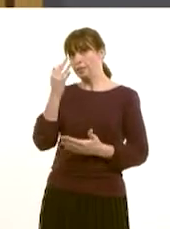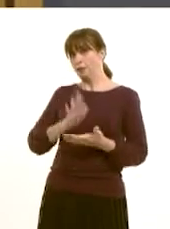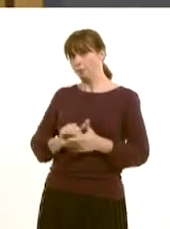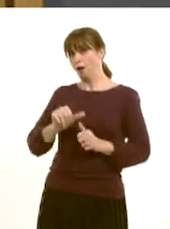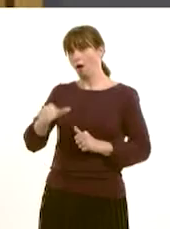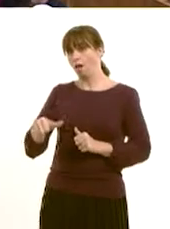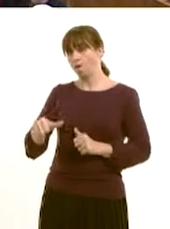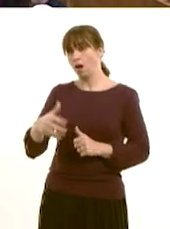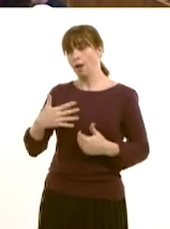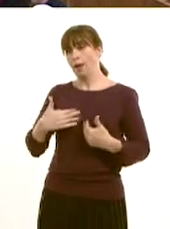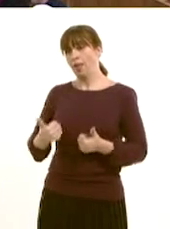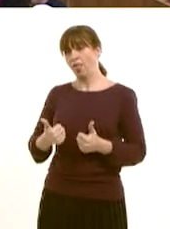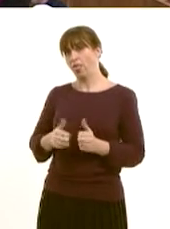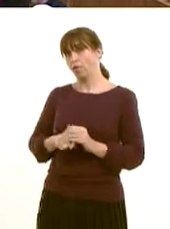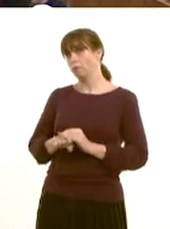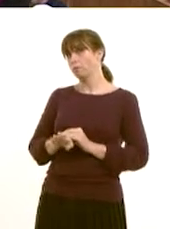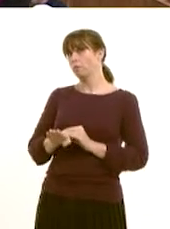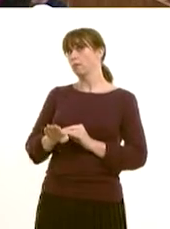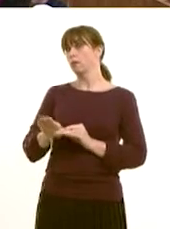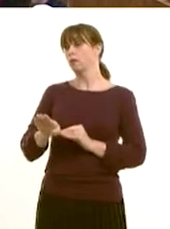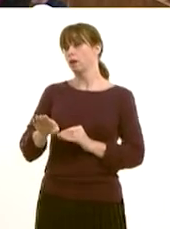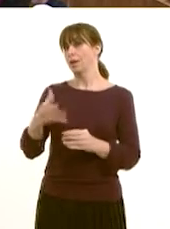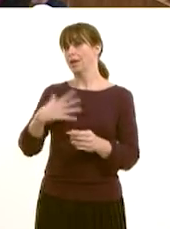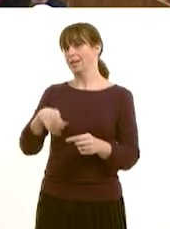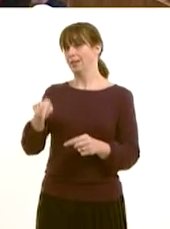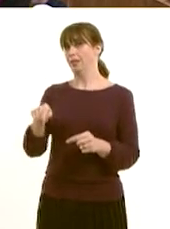Carwyn Jones: Y peth cyntaf, wrth gwrs, yw sicrhau bod y diagnosis yn gyflym, bod y ëparamedicsí